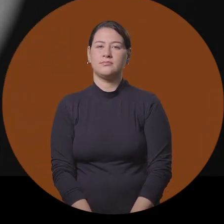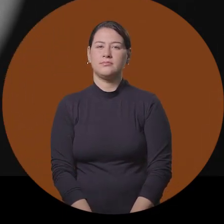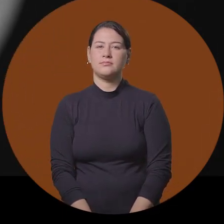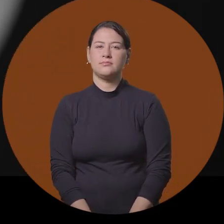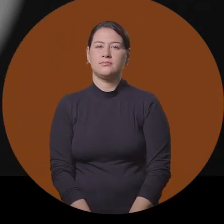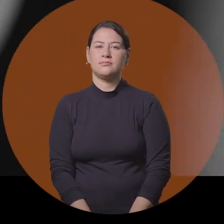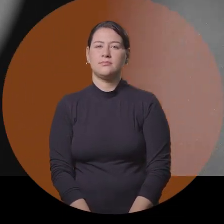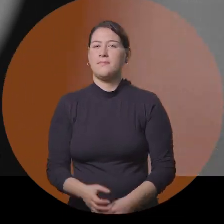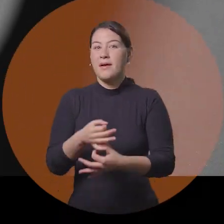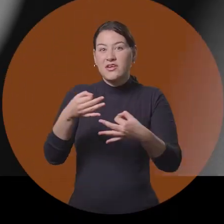Perfecto